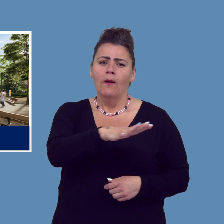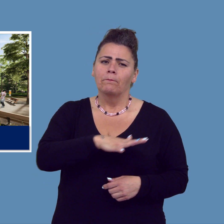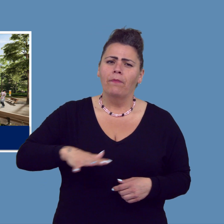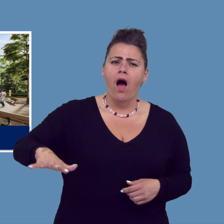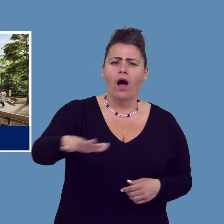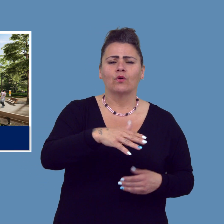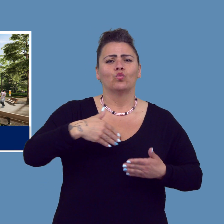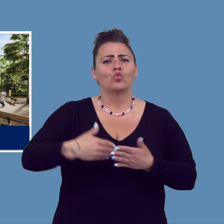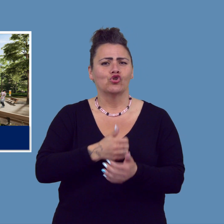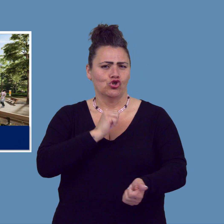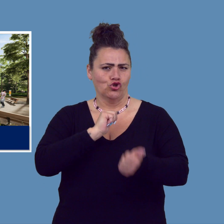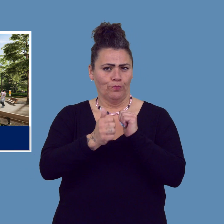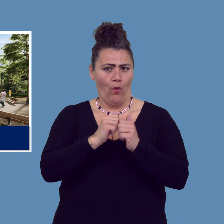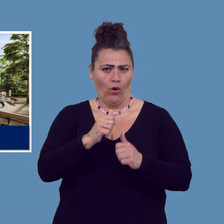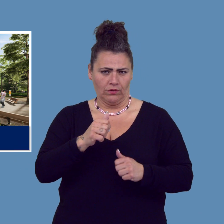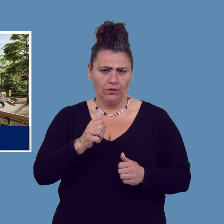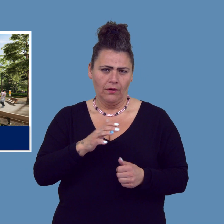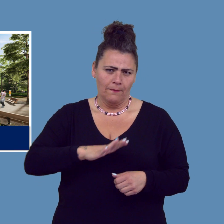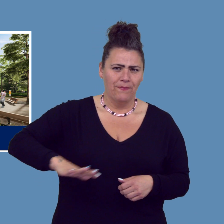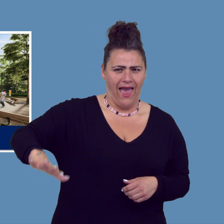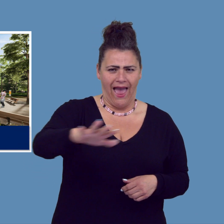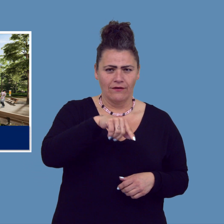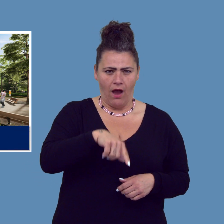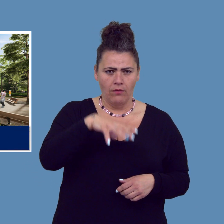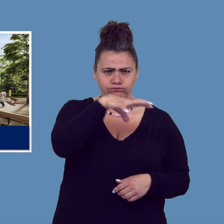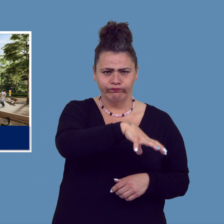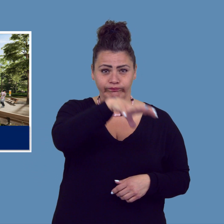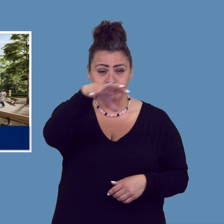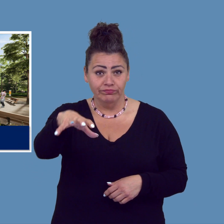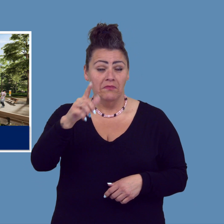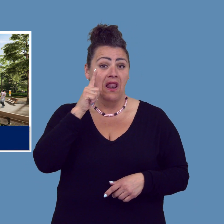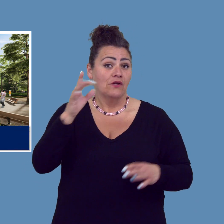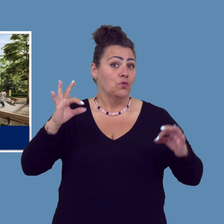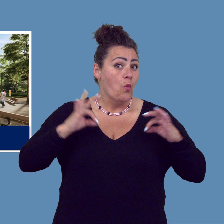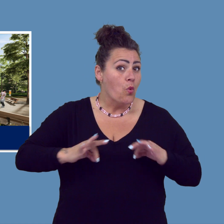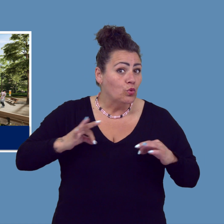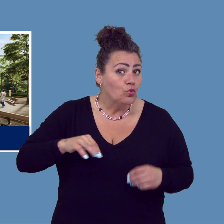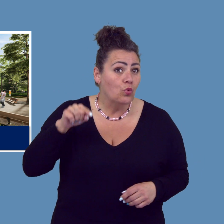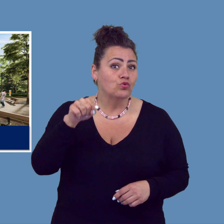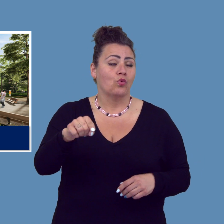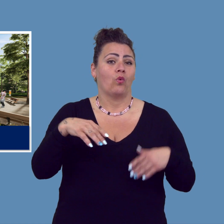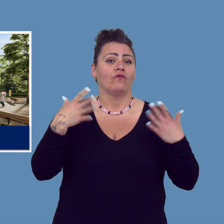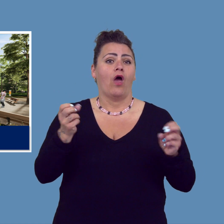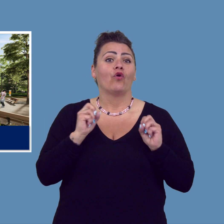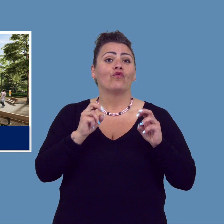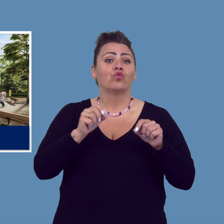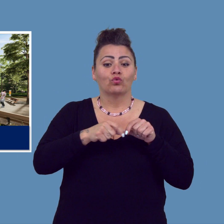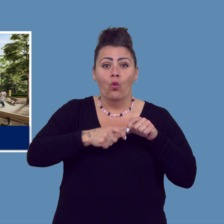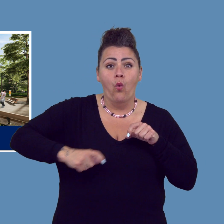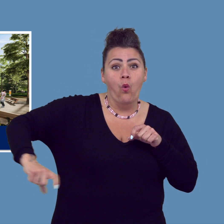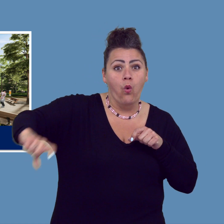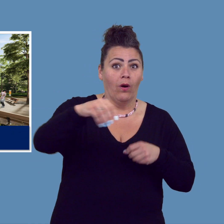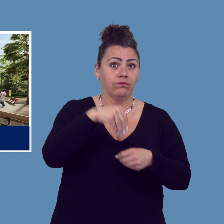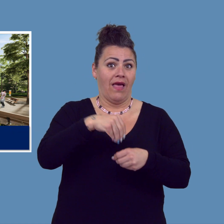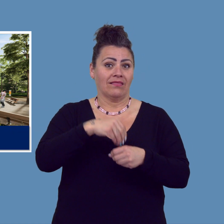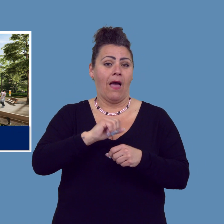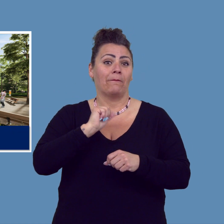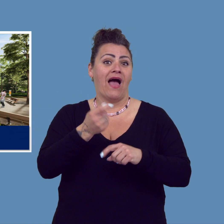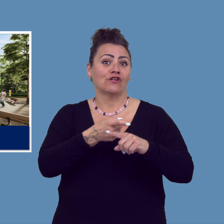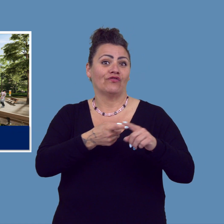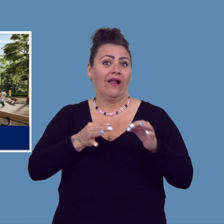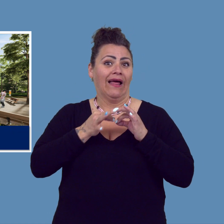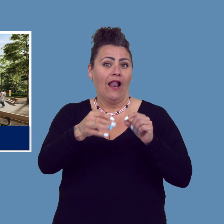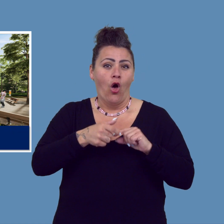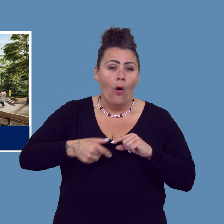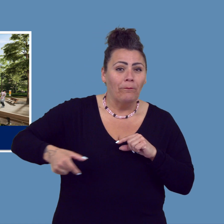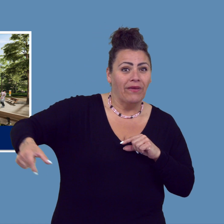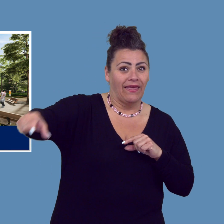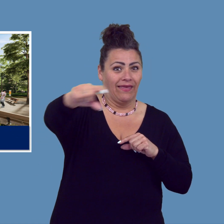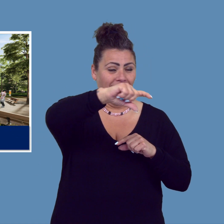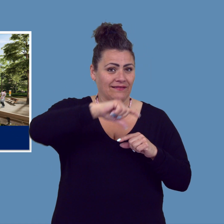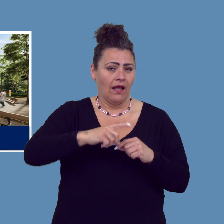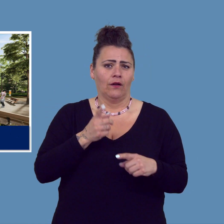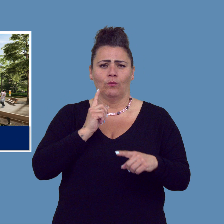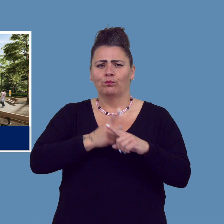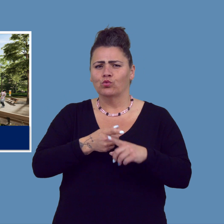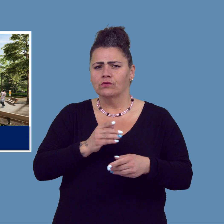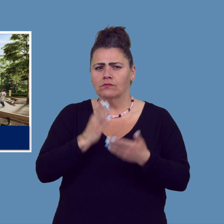A sportpályák mellett öltözőket is kialakítanak, a futópálya - egy kör így másfél kilométer lesz.